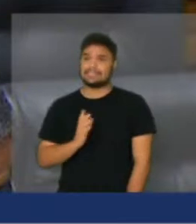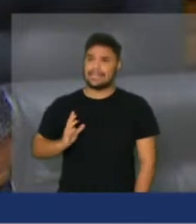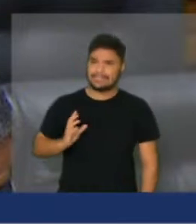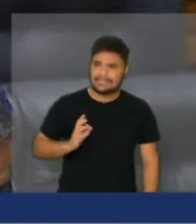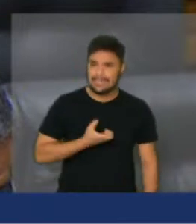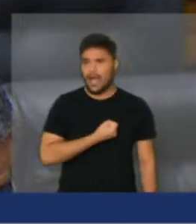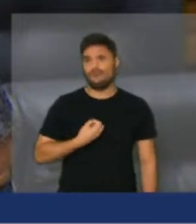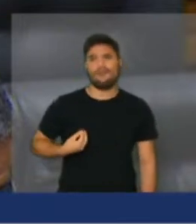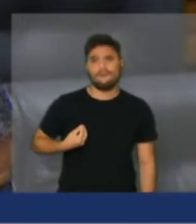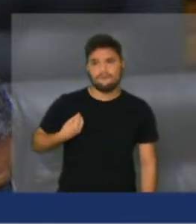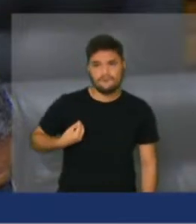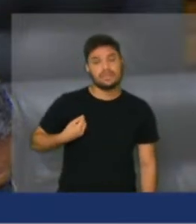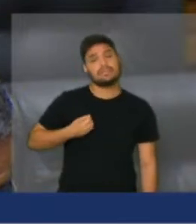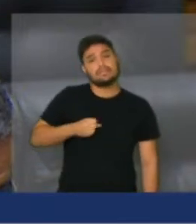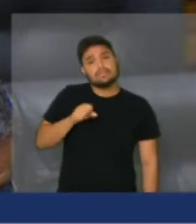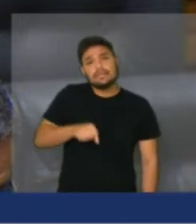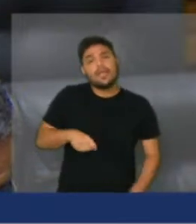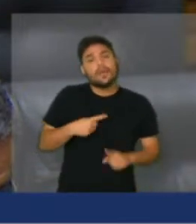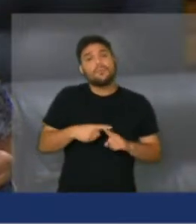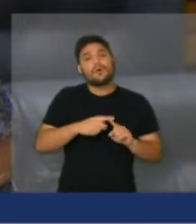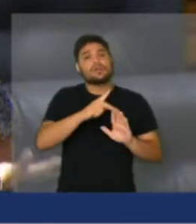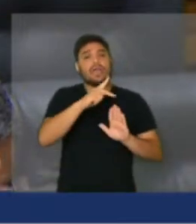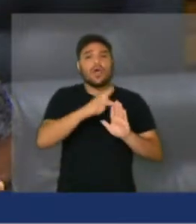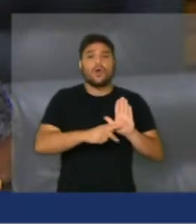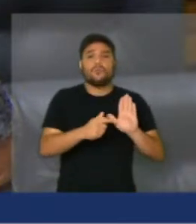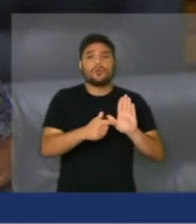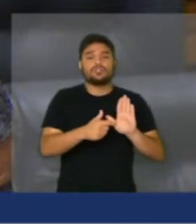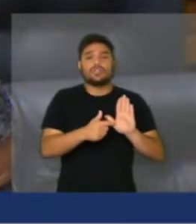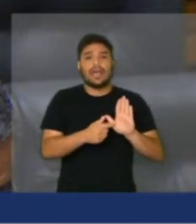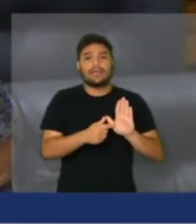PROJETO TEM QUE ENTRAR NESSE DEBATE, SE GRÁVIDA PODE FICAR OU NÃO SEM SER VACINADA, AÍ O PATRÃO VAI CHAMAR ELA E